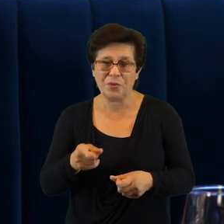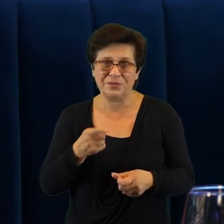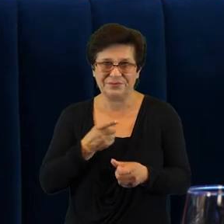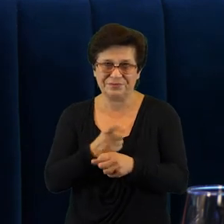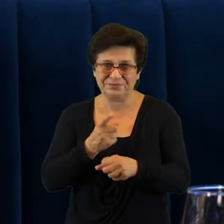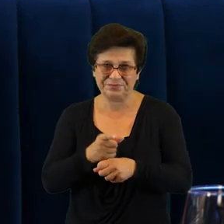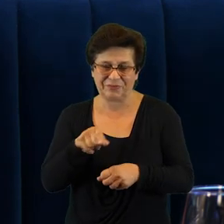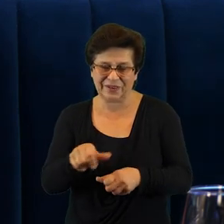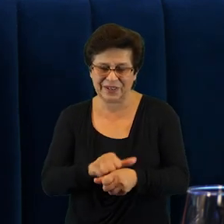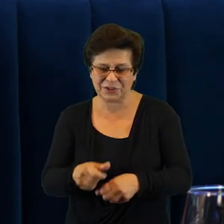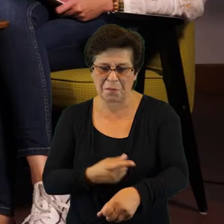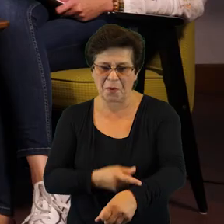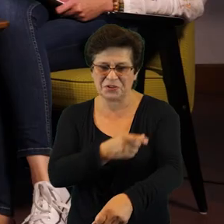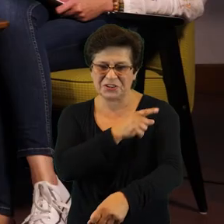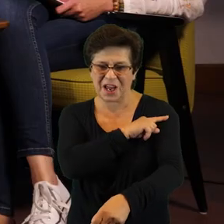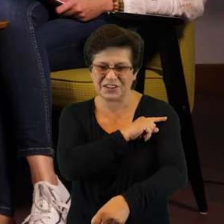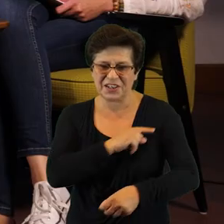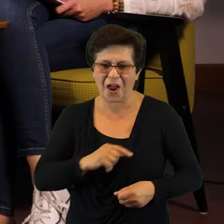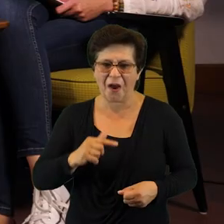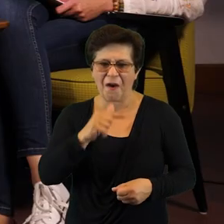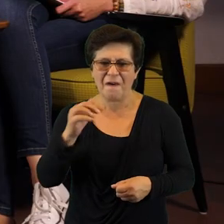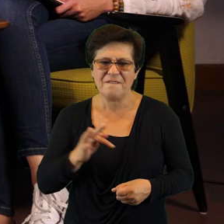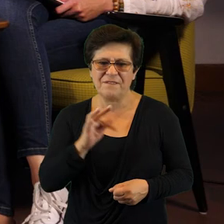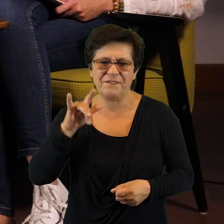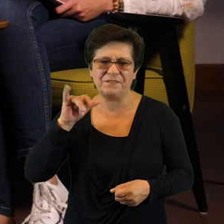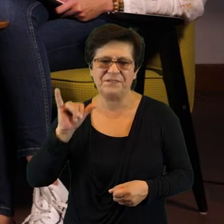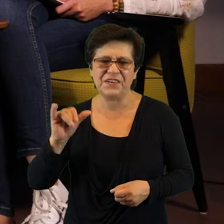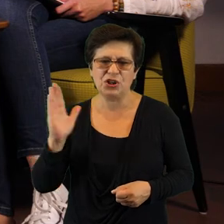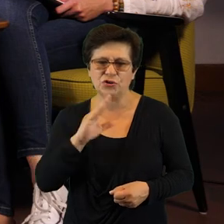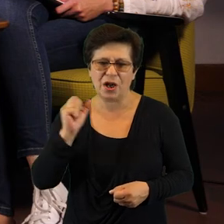Kiedy był pytany: "Żużu, a czy ty miałeś żonę albo masz żonę w ogóle?".